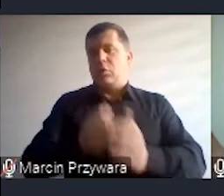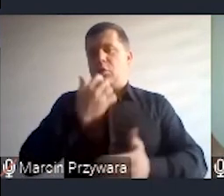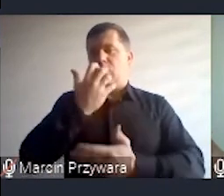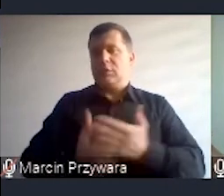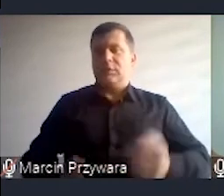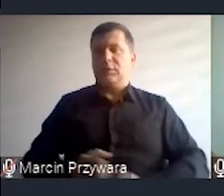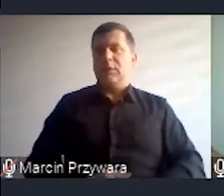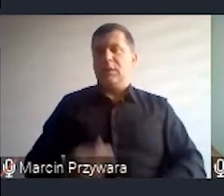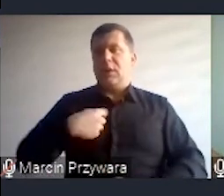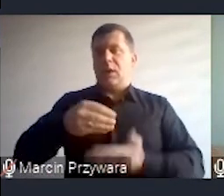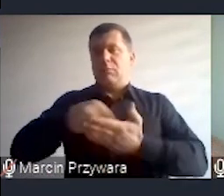ja płacę raty leasingowe,